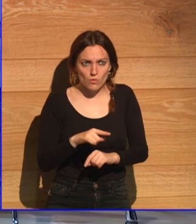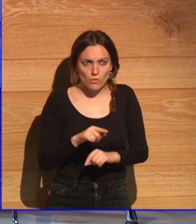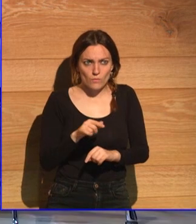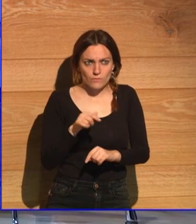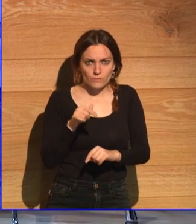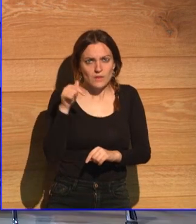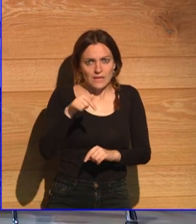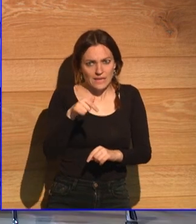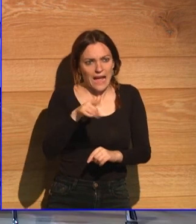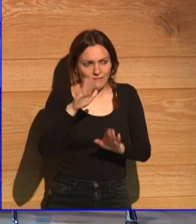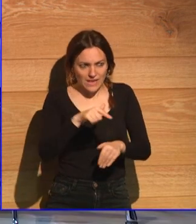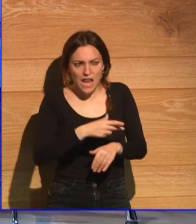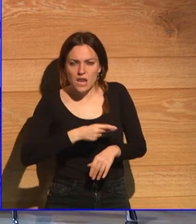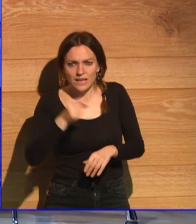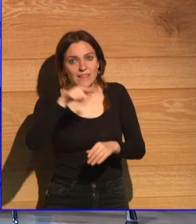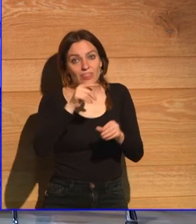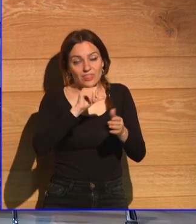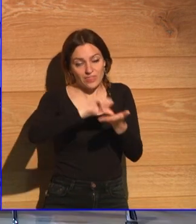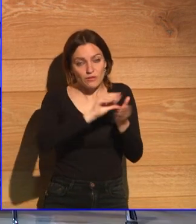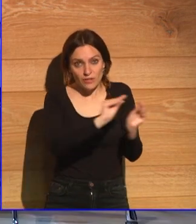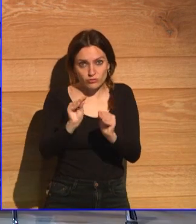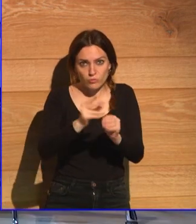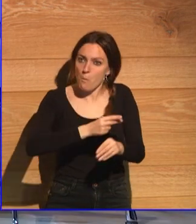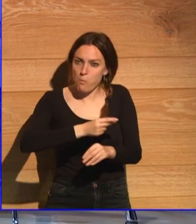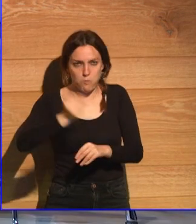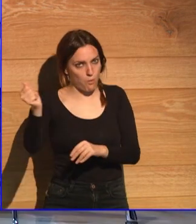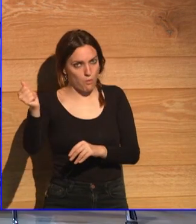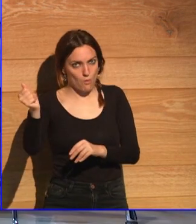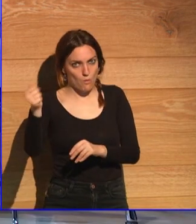como huir de su ciudad en vez de morir con los suyos.